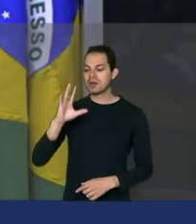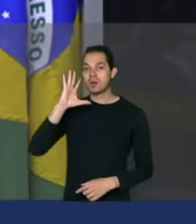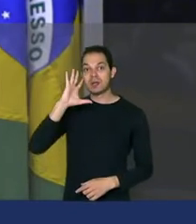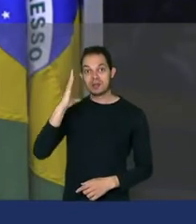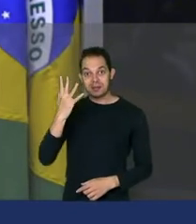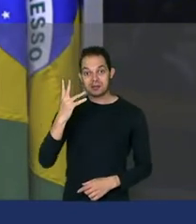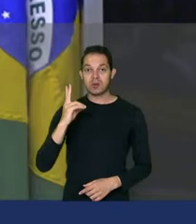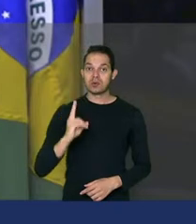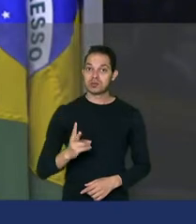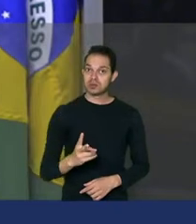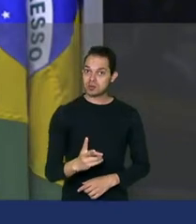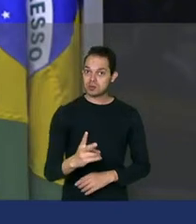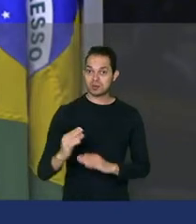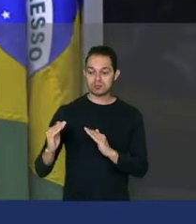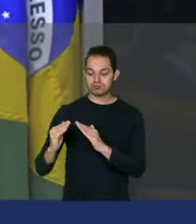QUE O TCU APENAS MANTENHA O DIREITO DE SEROPÉDICA. VOCÊS